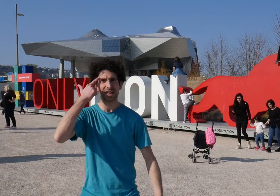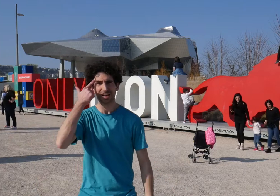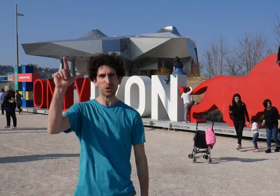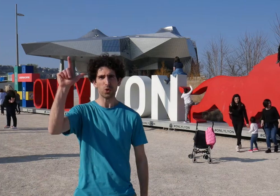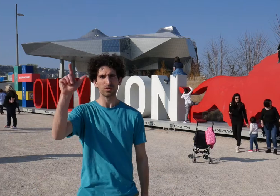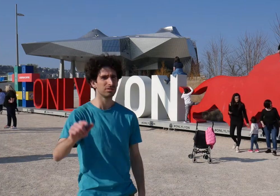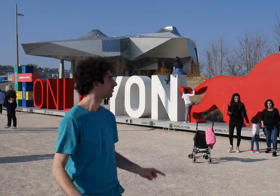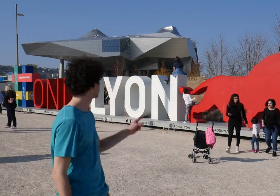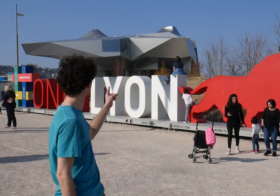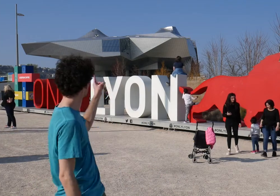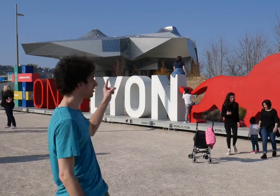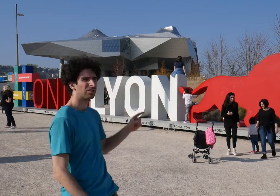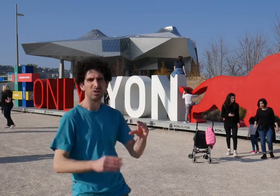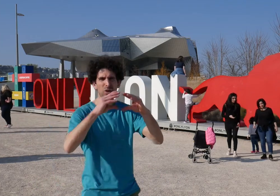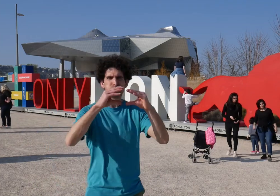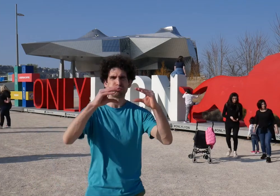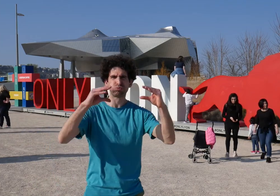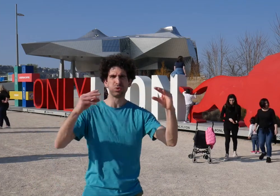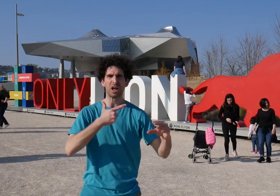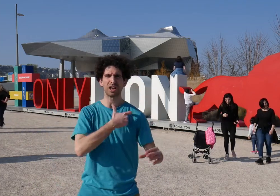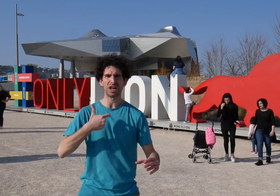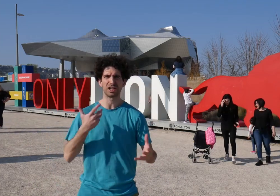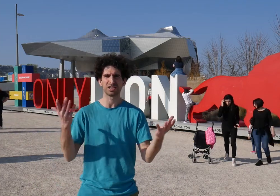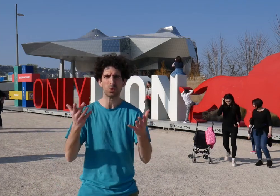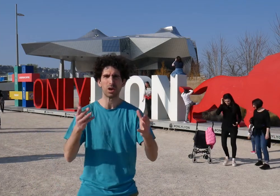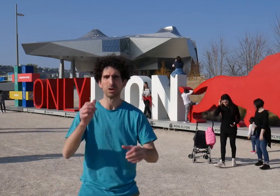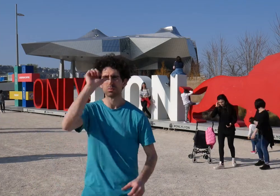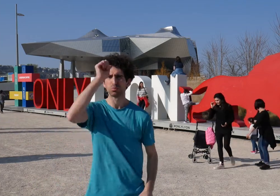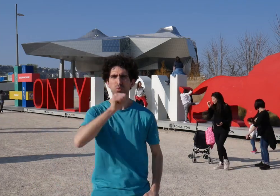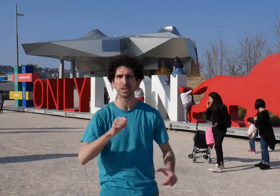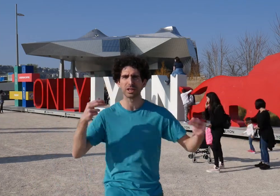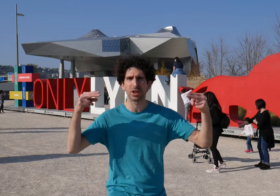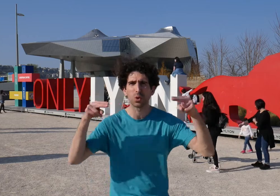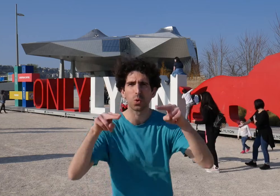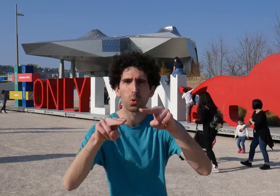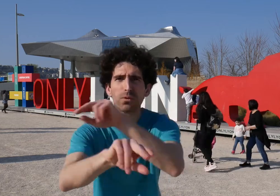A Lyon ! Ce bâtiment gris, c'est quoi ? Le musée des Confluences.